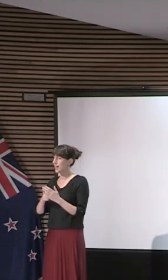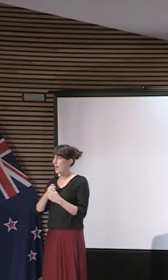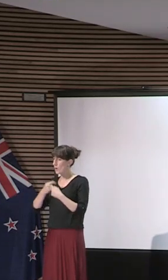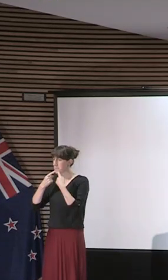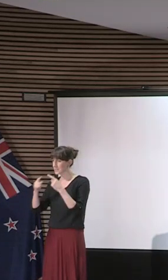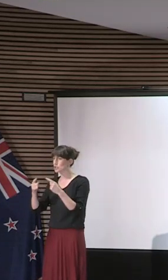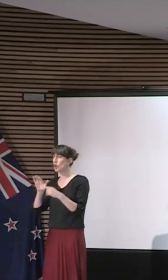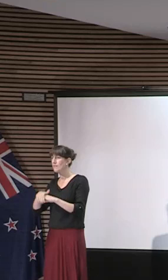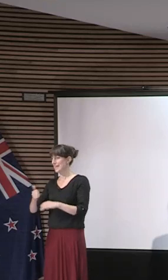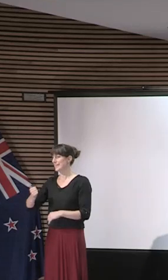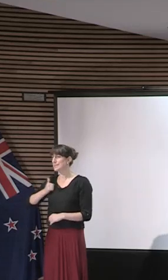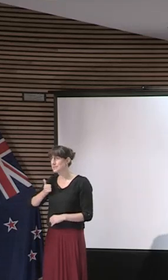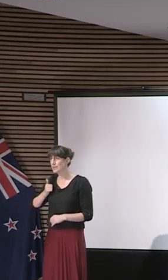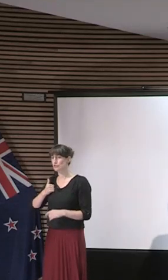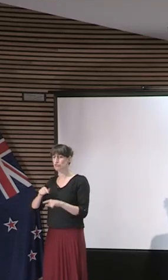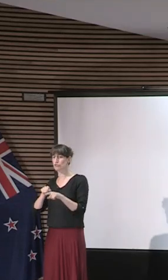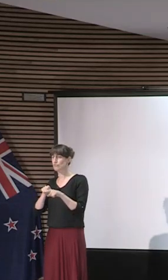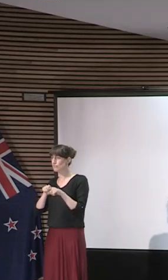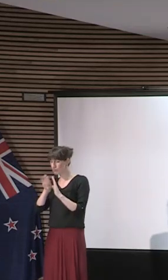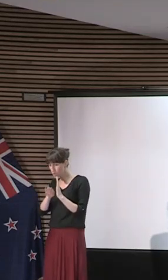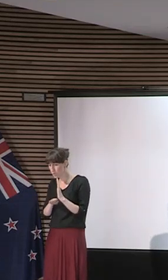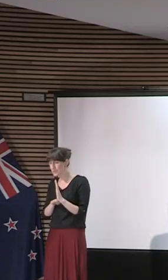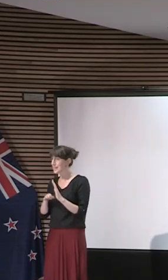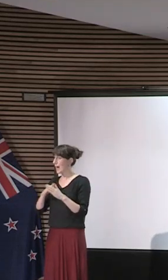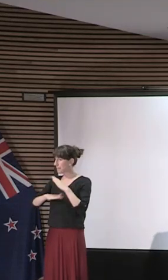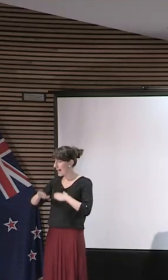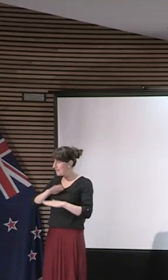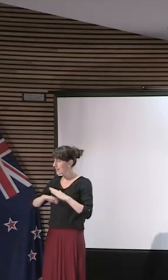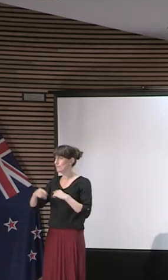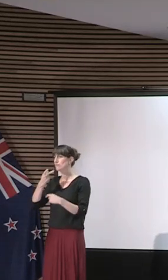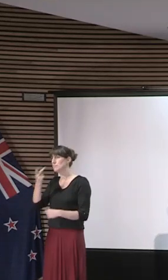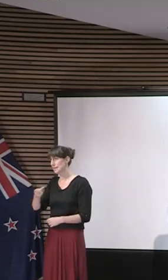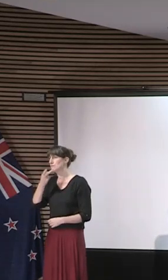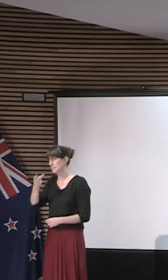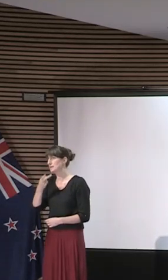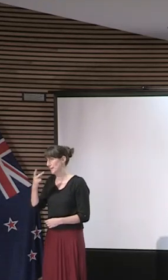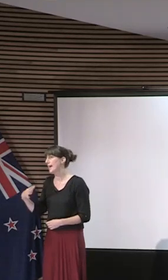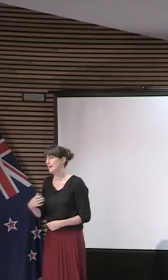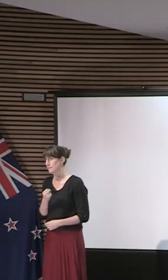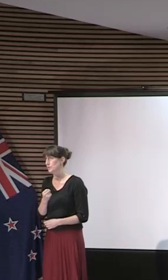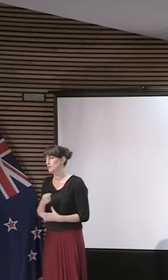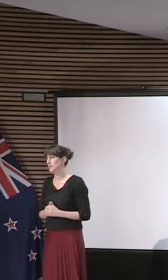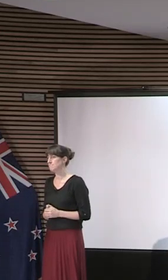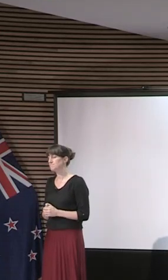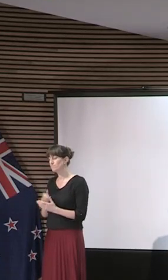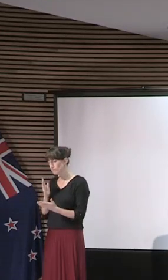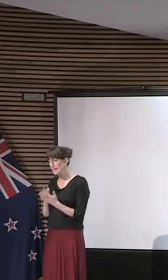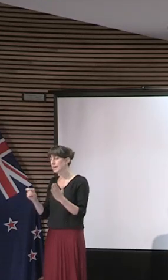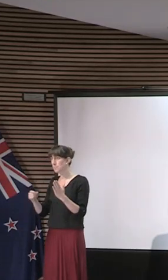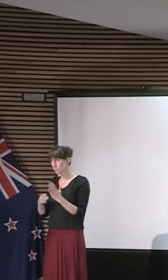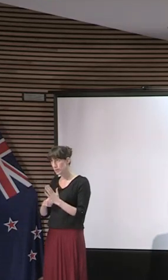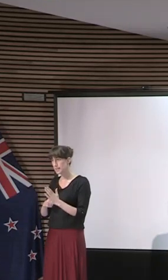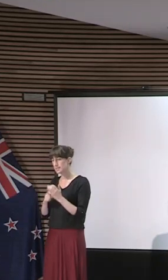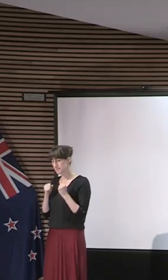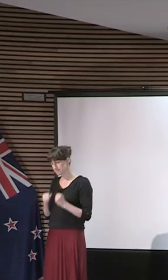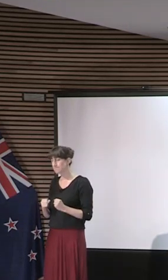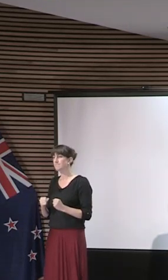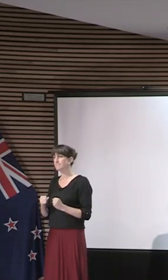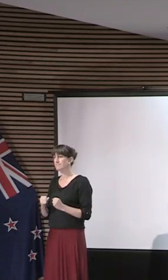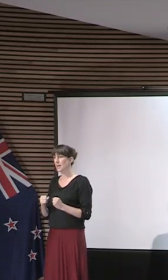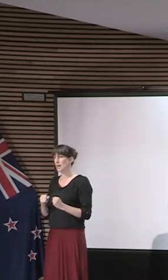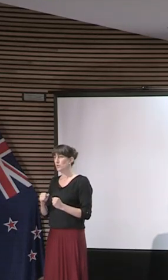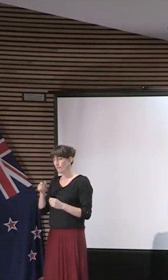ai ki ta te Pirimia, kua rua nei